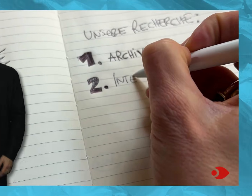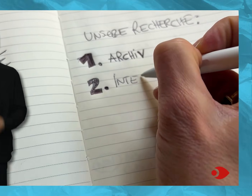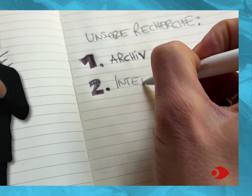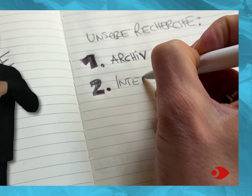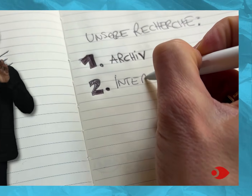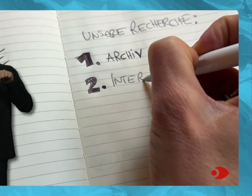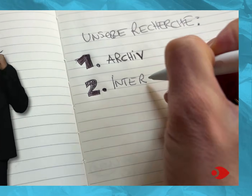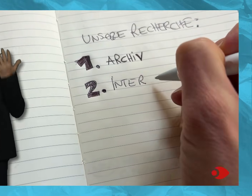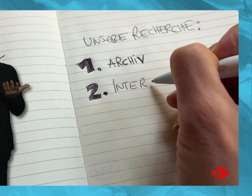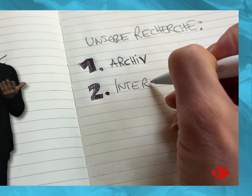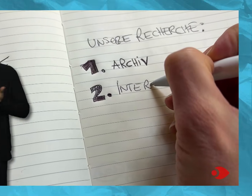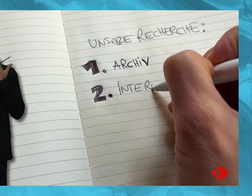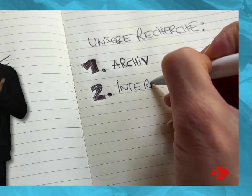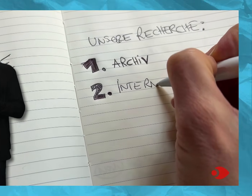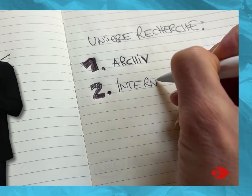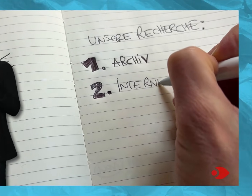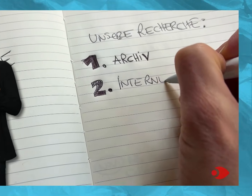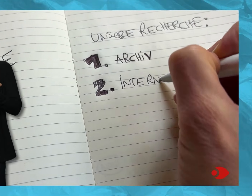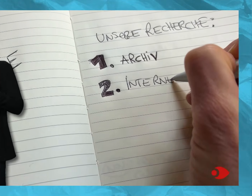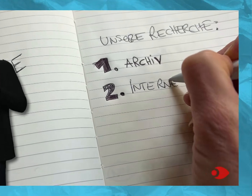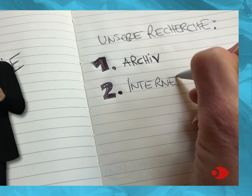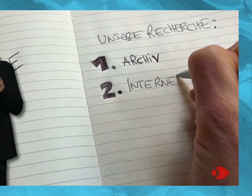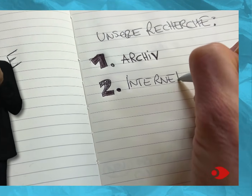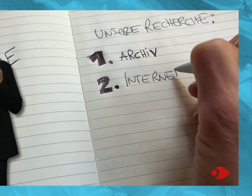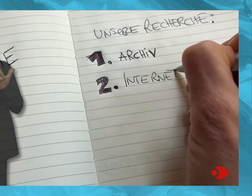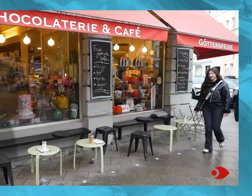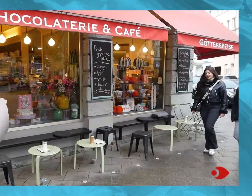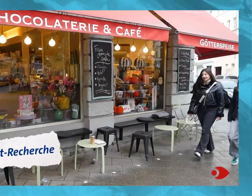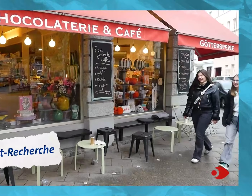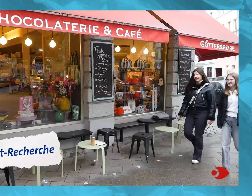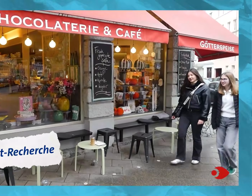Wir brauchen mehr Infos. Vielleicht gibt es ja einen Ort, der uns mehr dazu verrät.